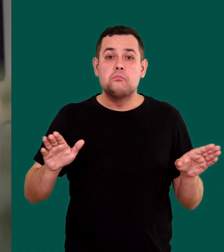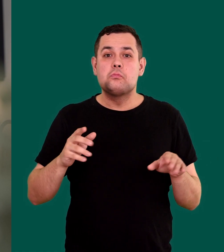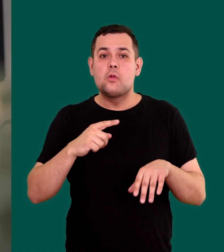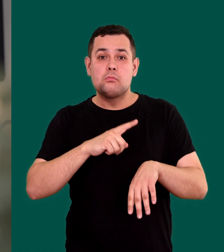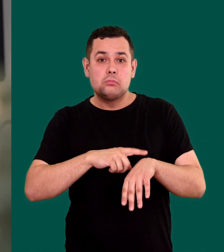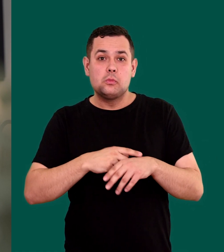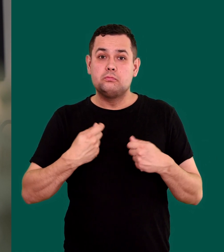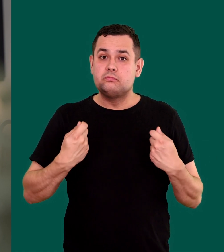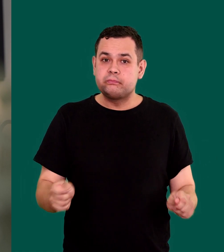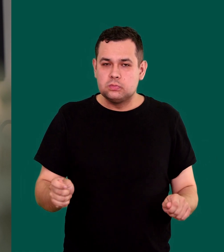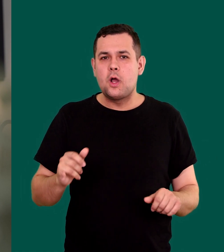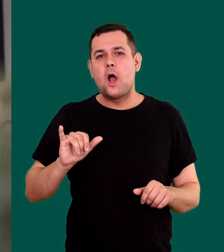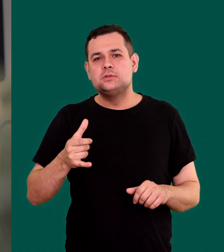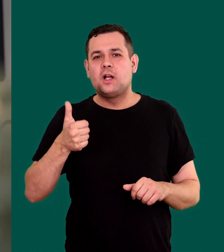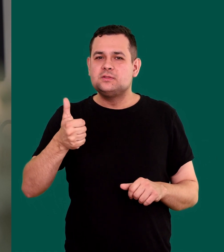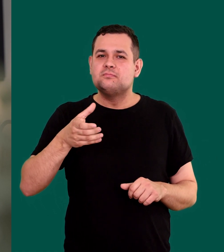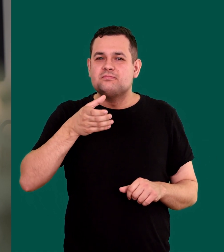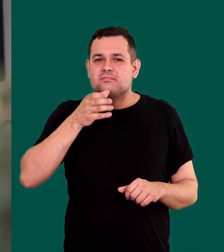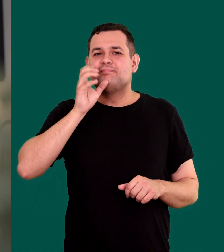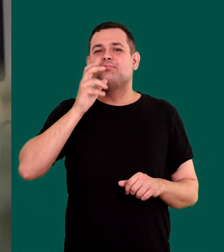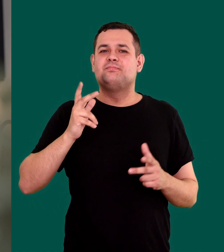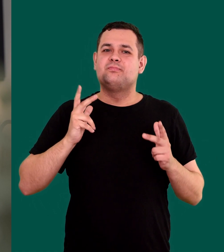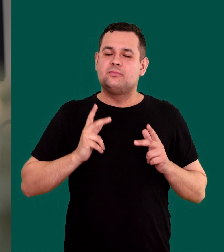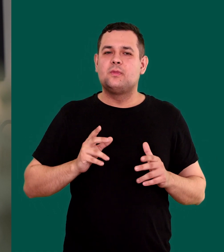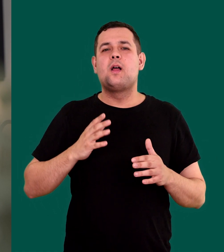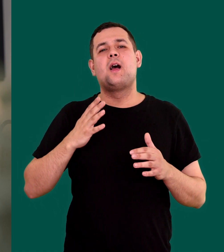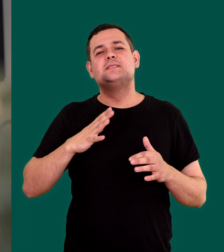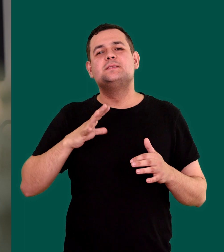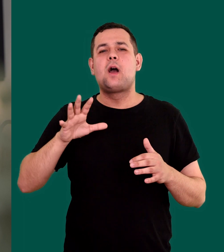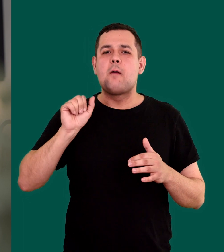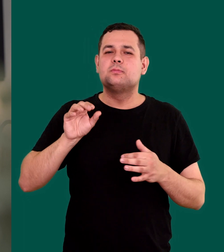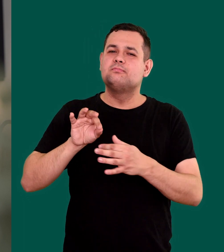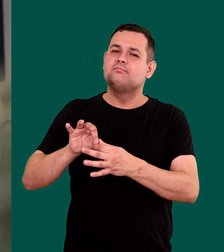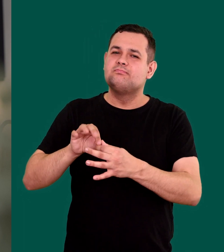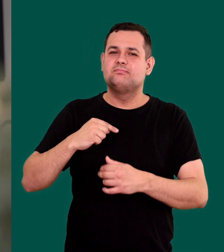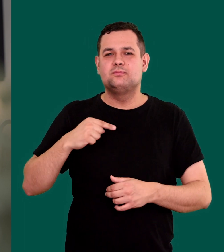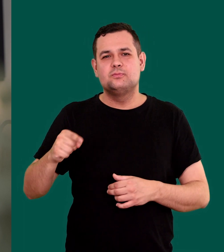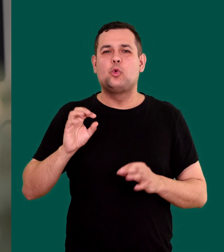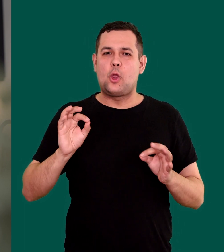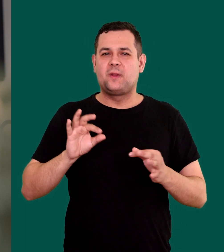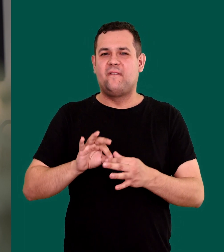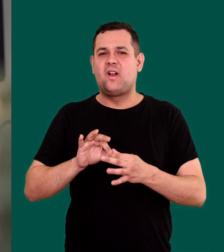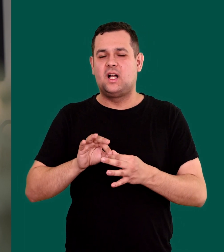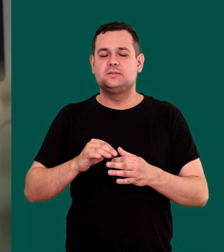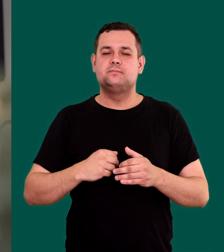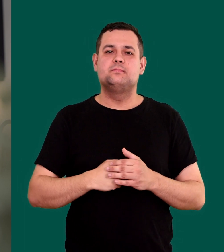Zvyčajne na hodinu a na jeden drink, aby som udržal dobrý vzťah.